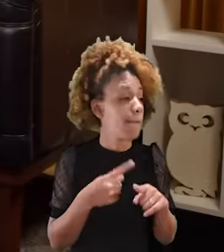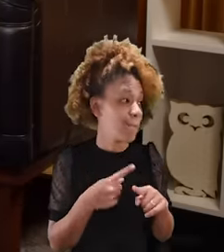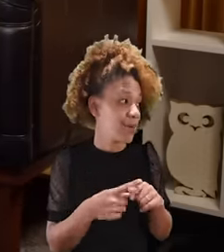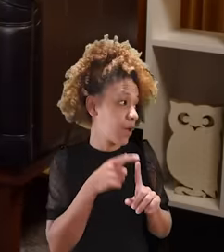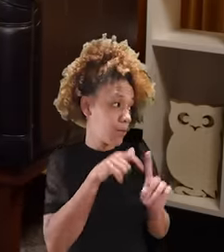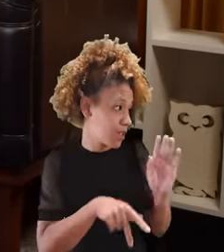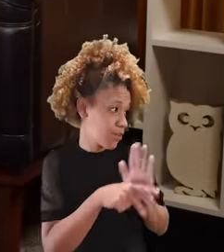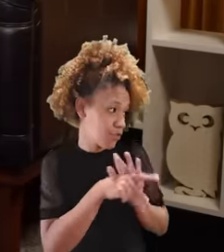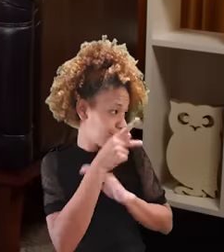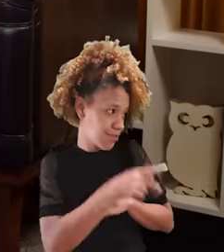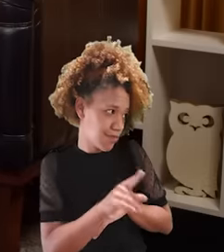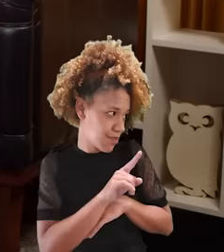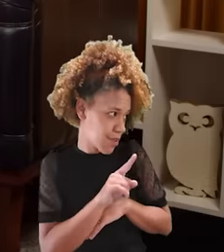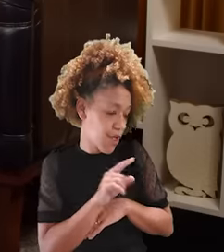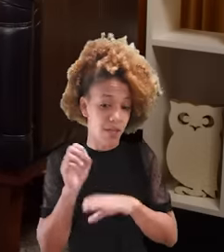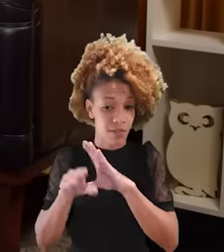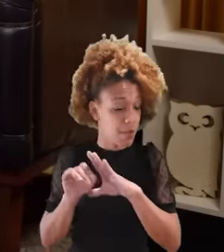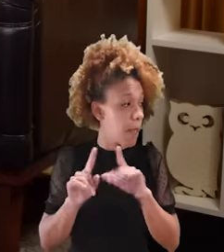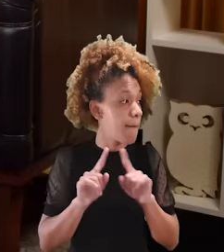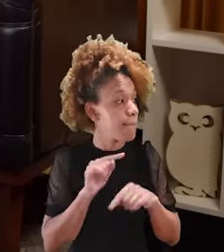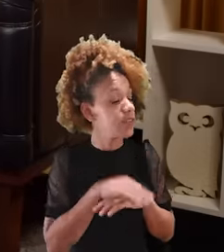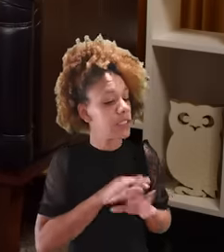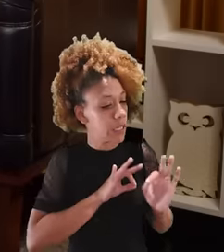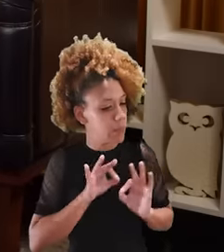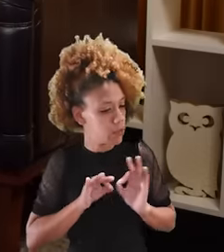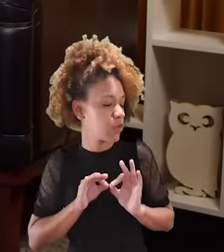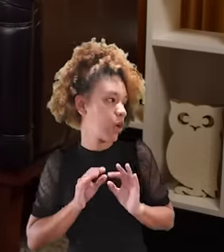é seu esse personagem é da Globo embora você montou o personagem inteiro que aquela coisa